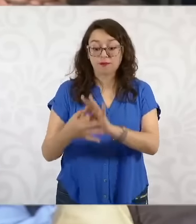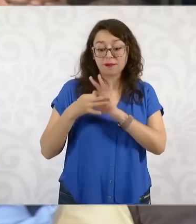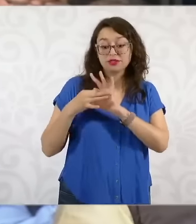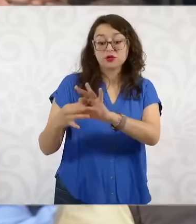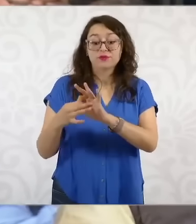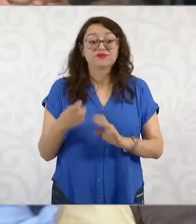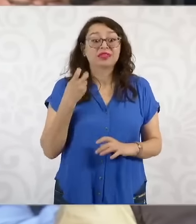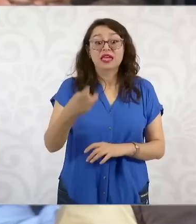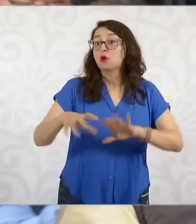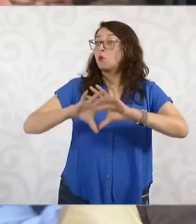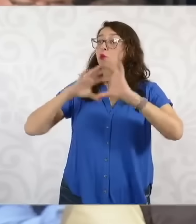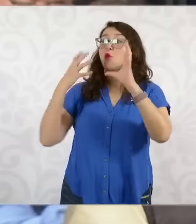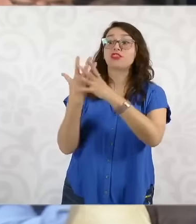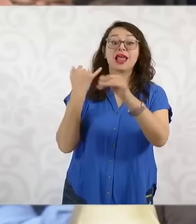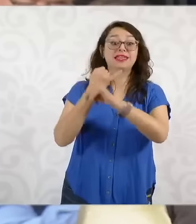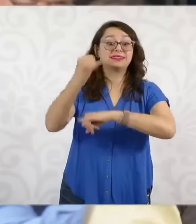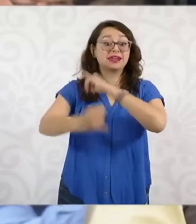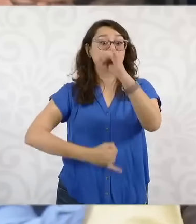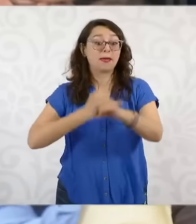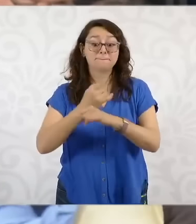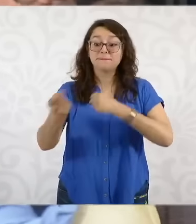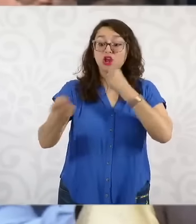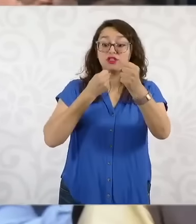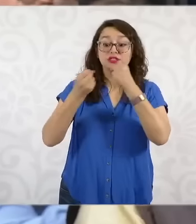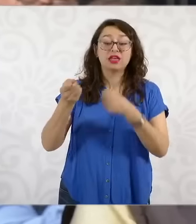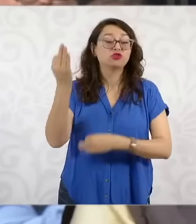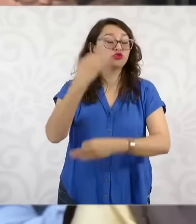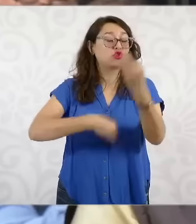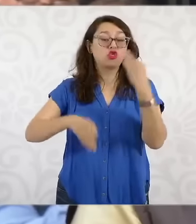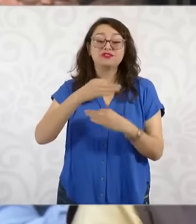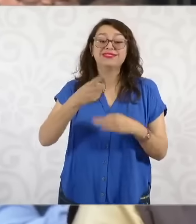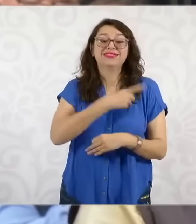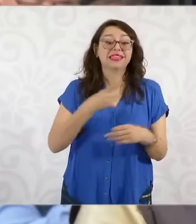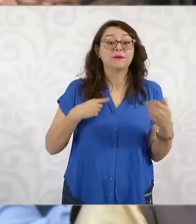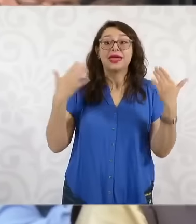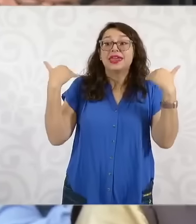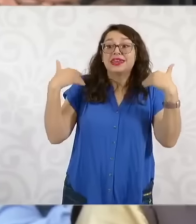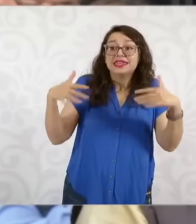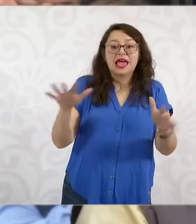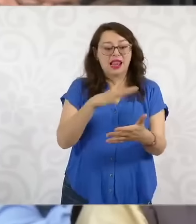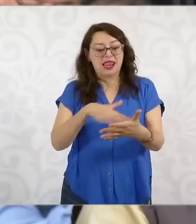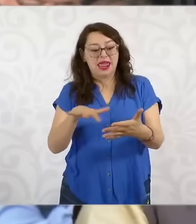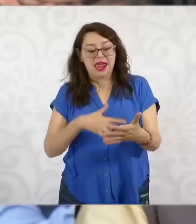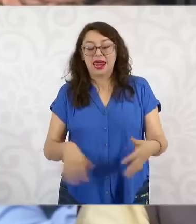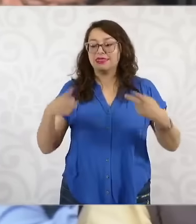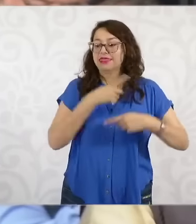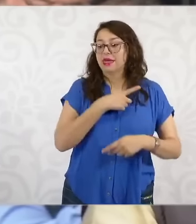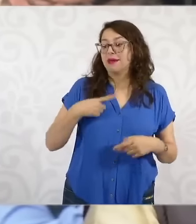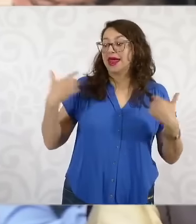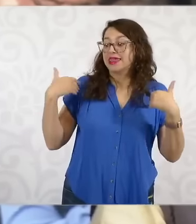los periodistas deberían de leerlo y sobre todo de entenderlo. En la época de Felipe Calderón,